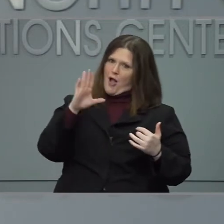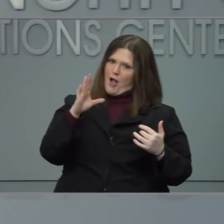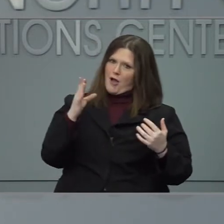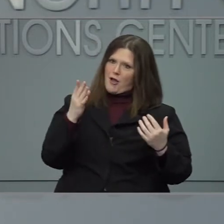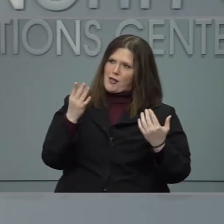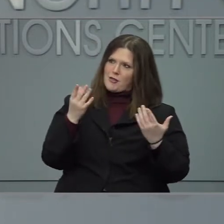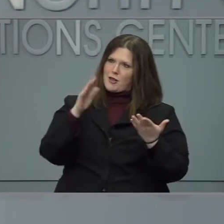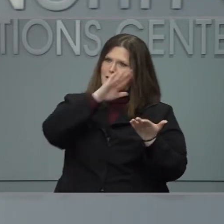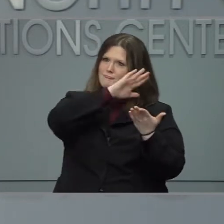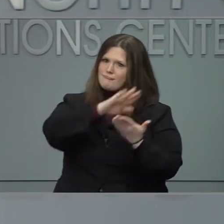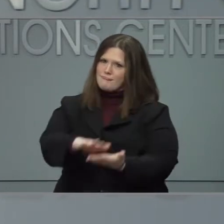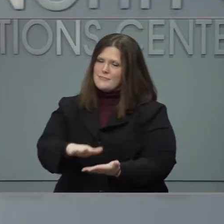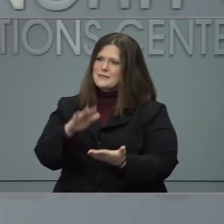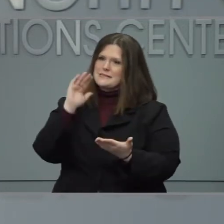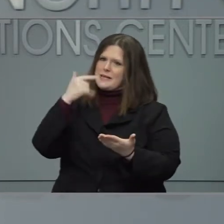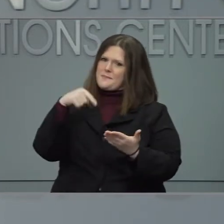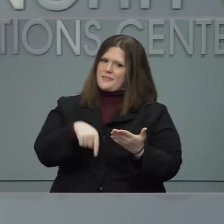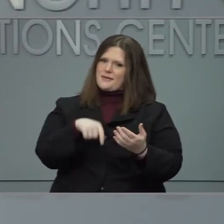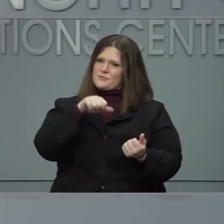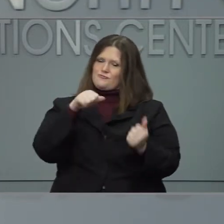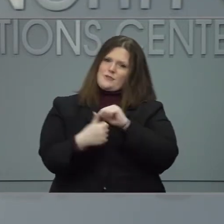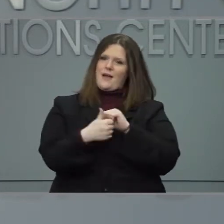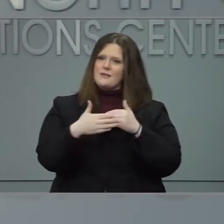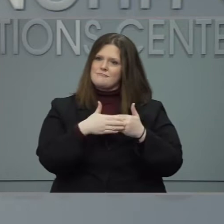punto de cambien la pandemia.